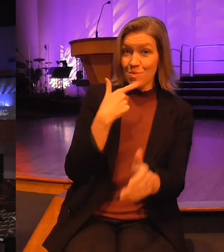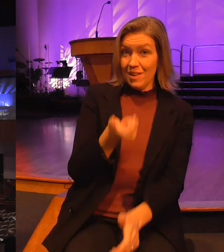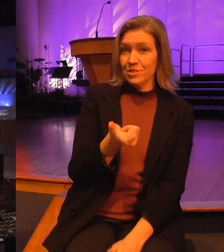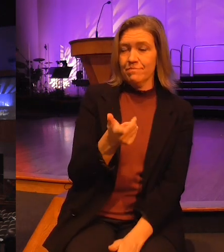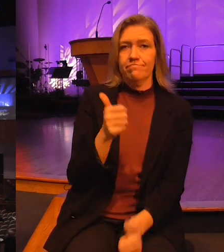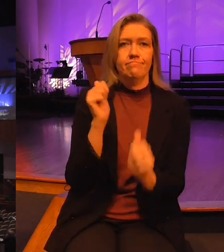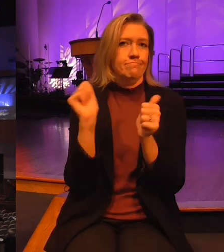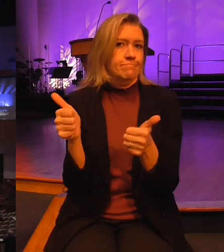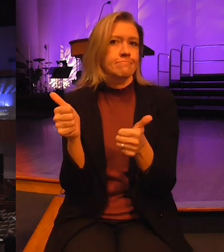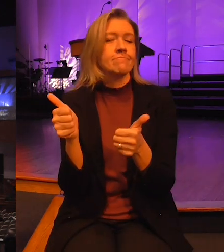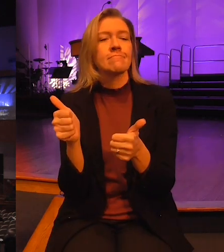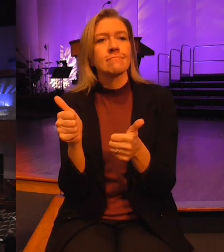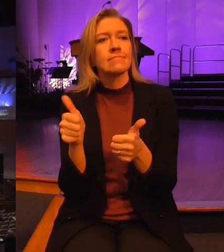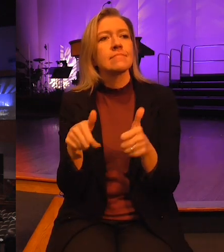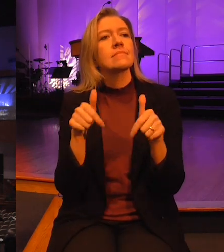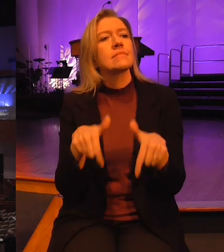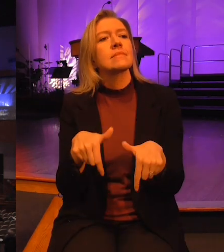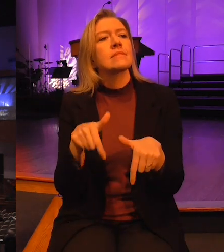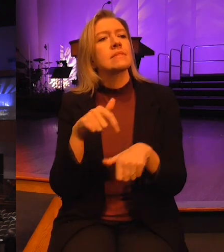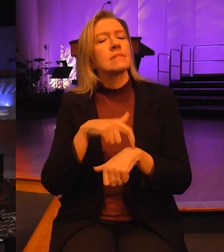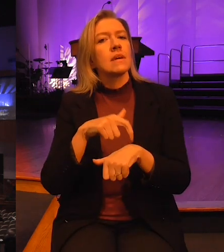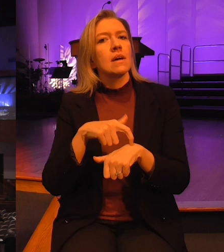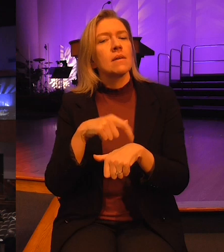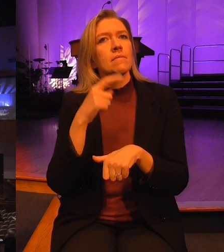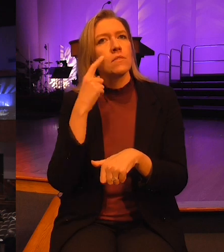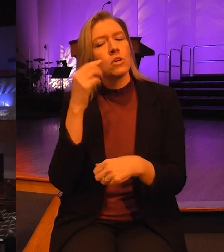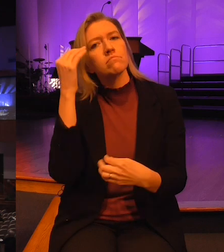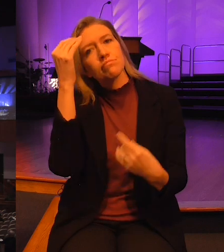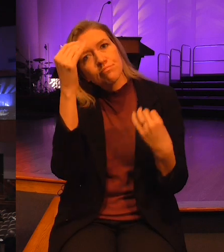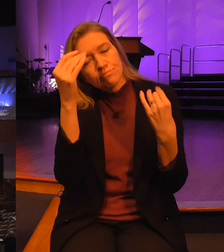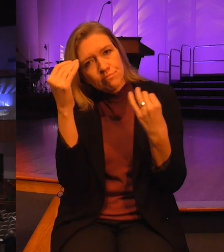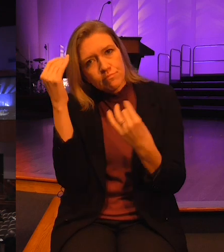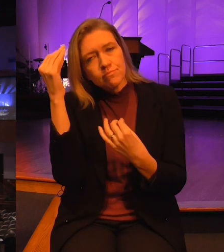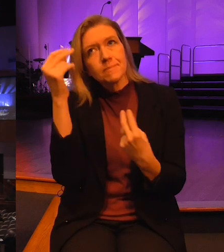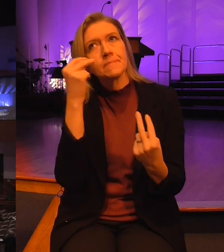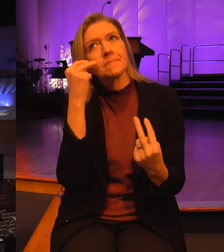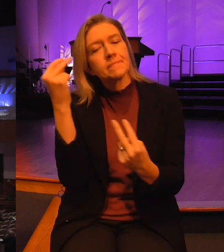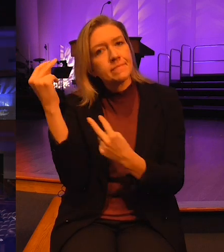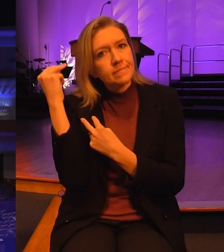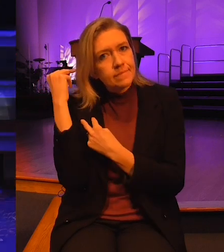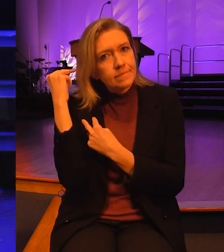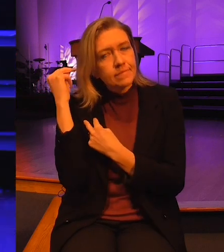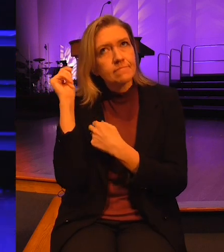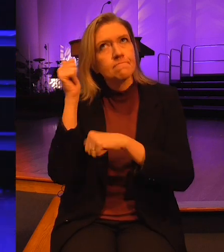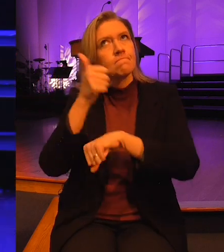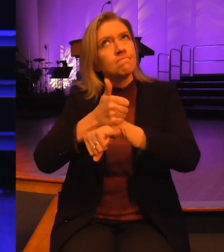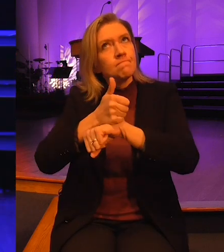un momento de reflexión e intención este año. Lo espero con muchas ansias. ¿Cuántas